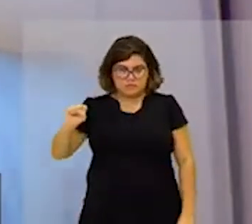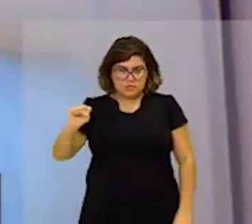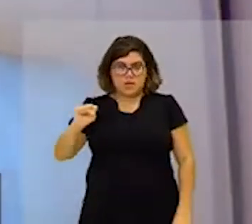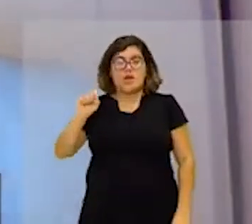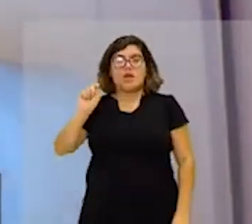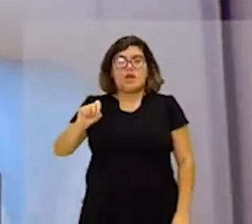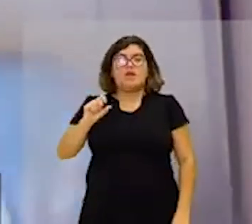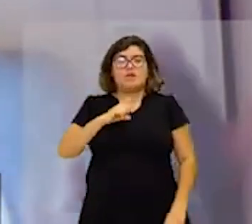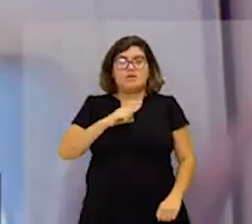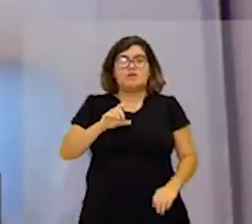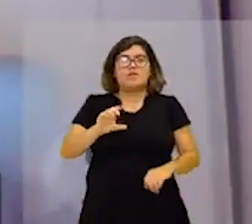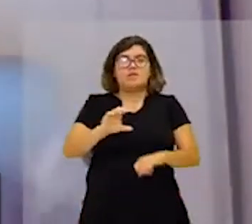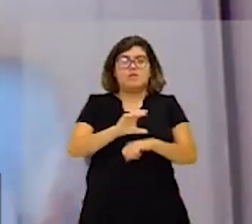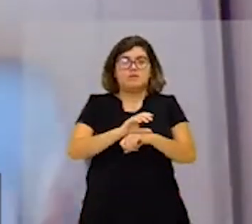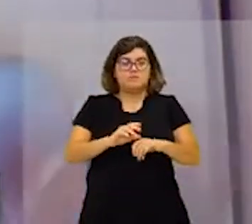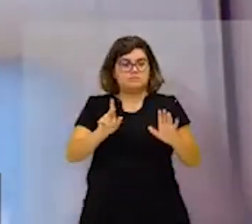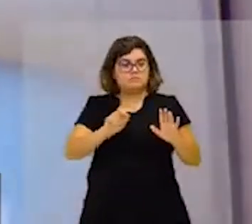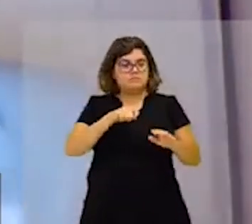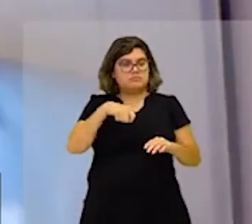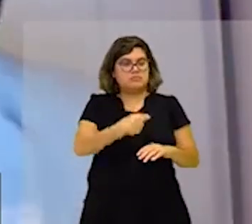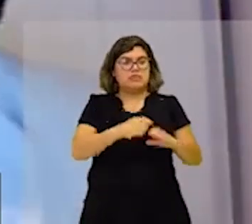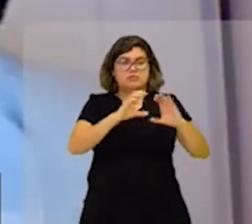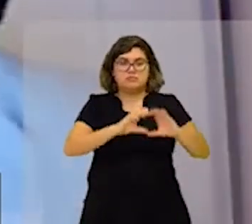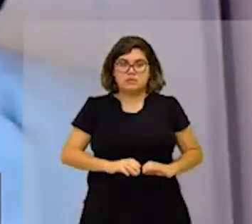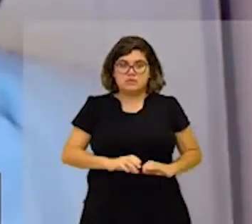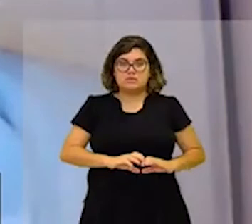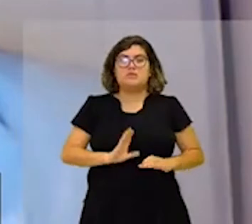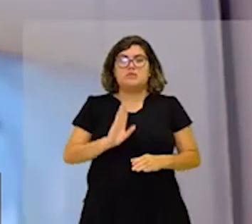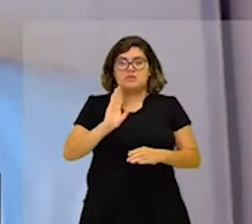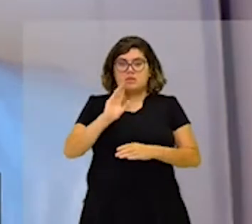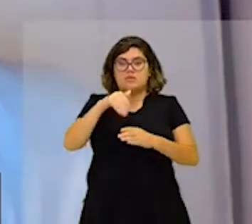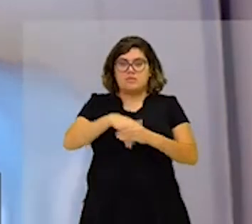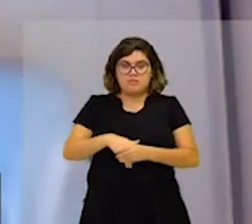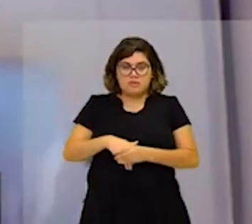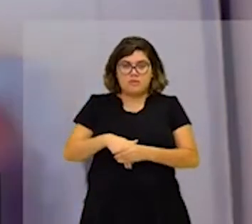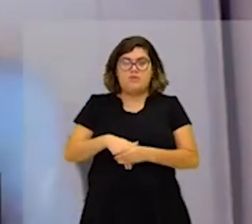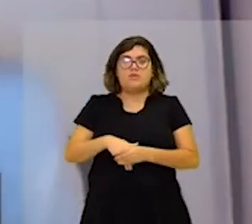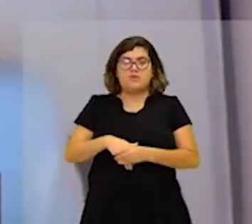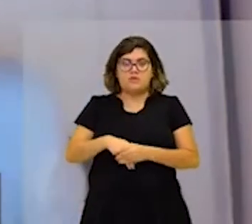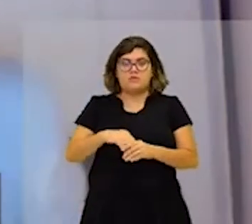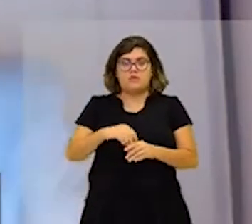Oi Dadá que vai tornar o voto facultativo para os analfabetos ele tanto eles vão permanecer